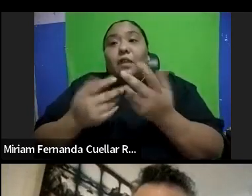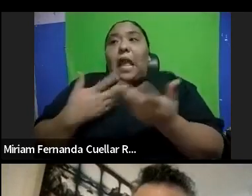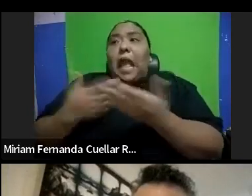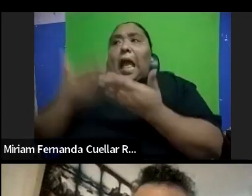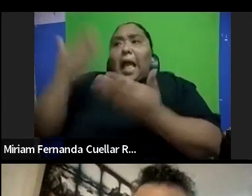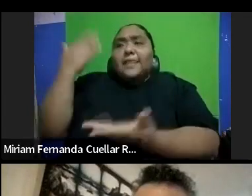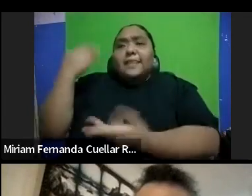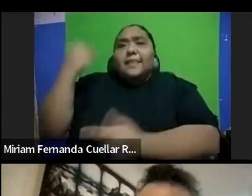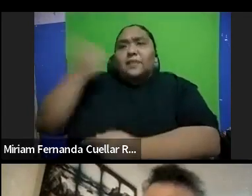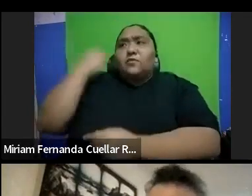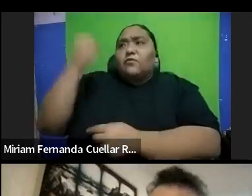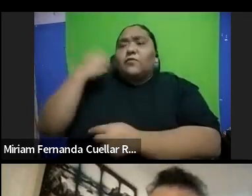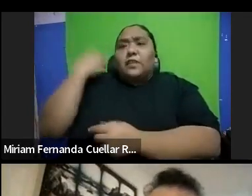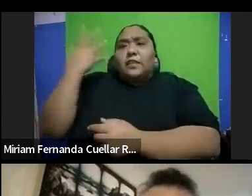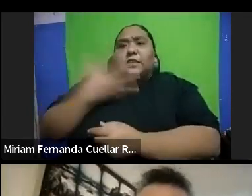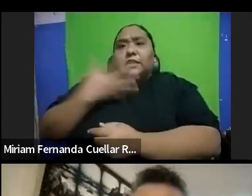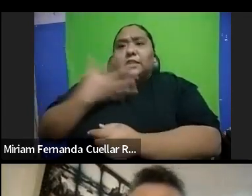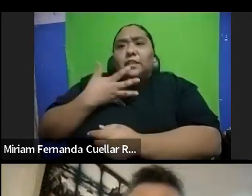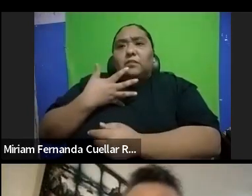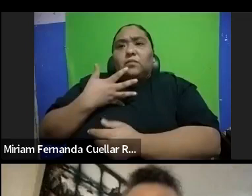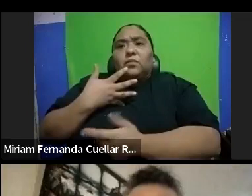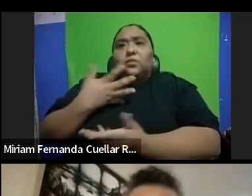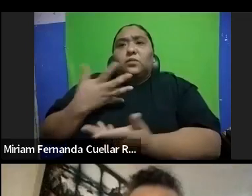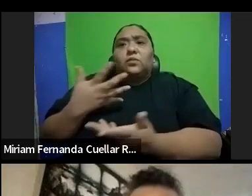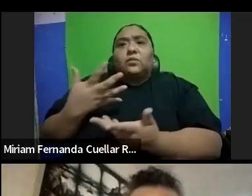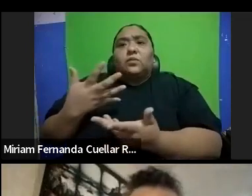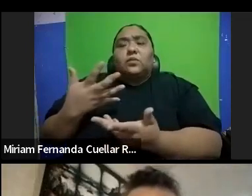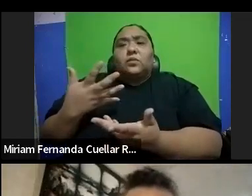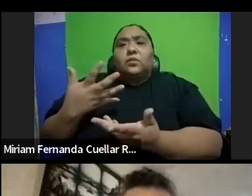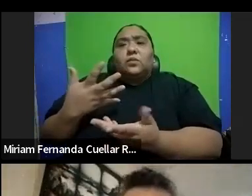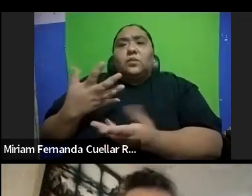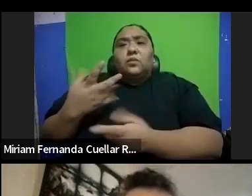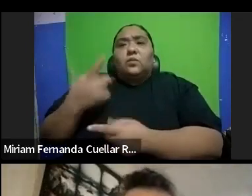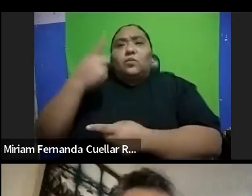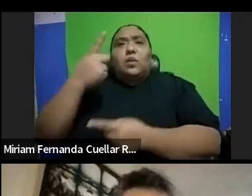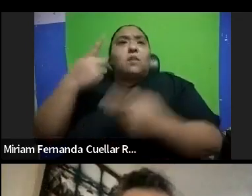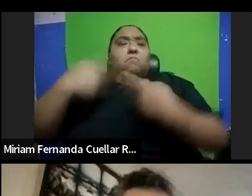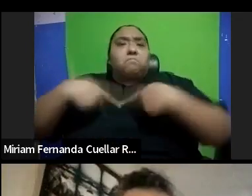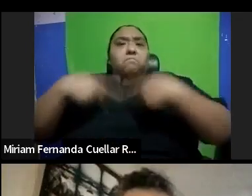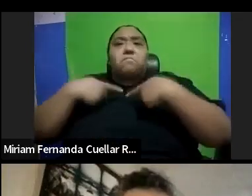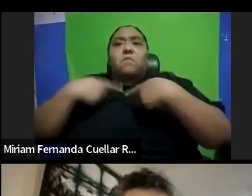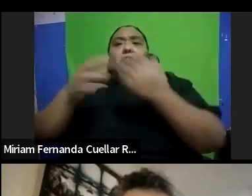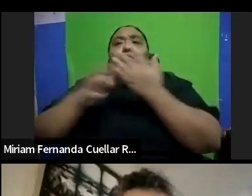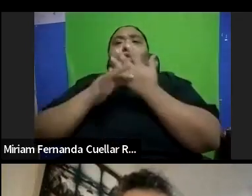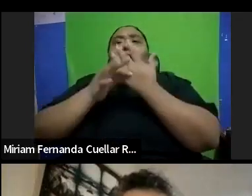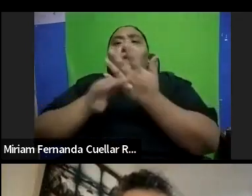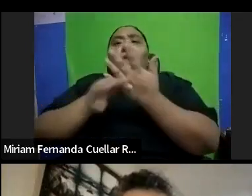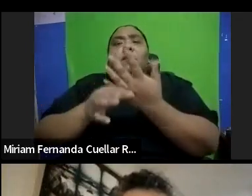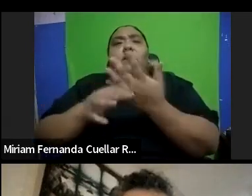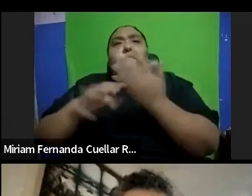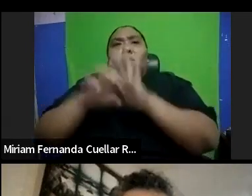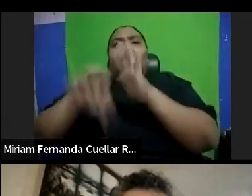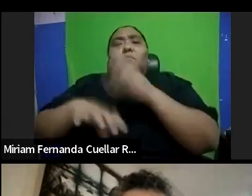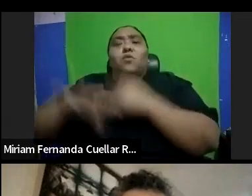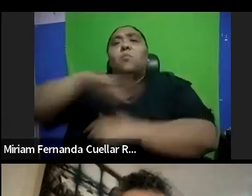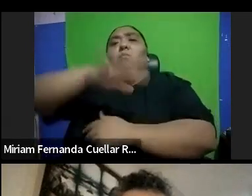También reflexionaba sobre algunas otras sesiones que tuvo Y en Y en una de estas comentaban , comentaban, si se